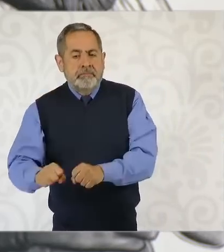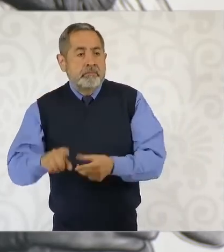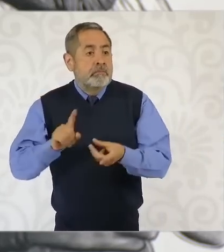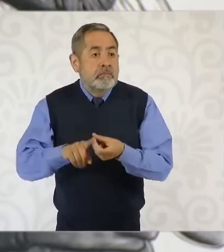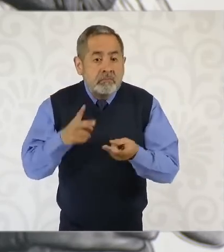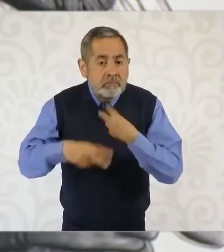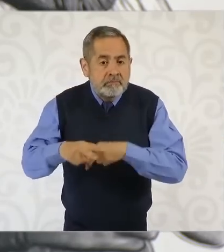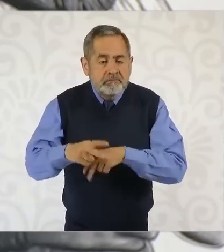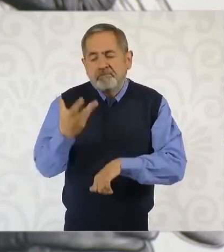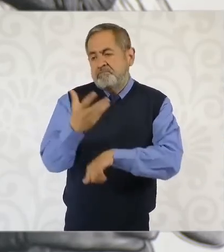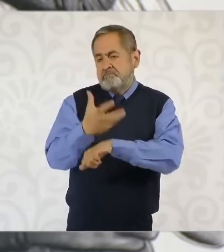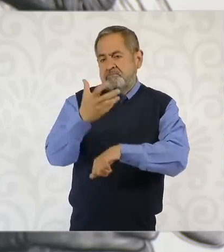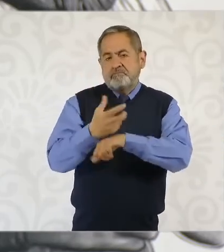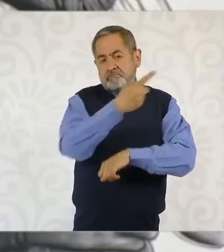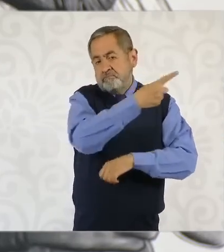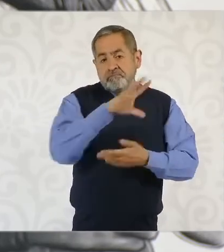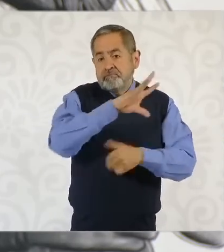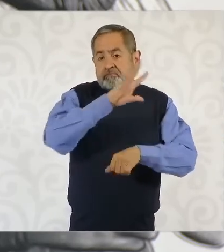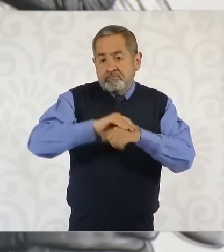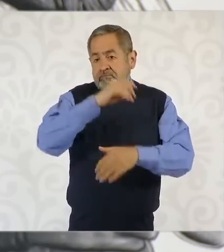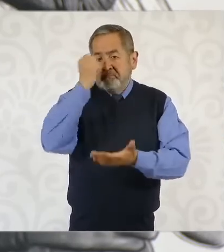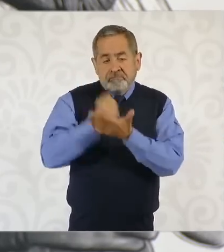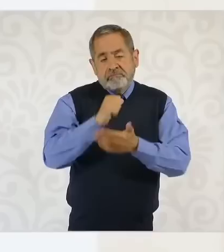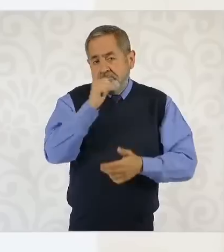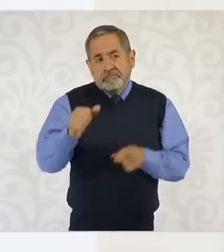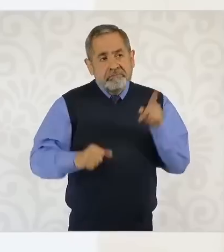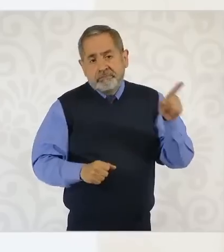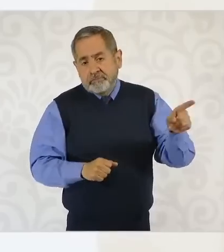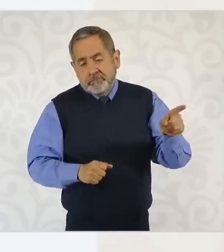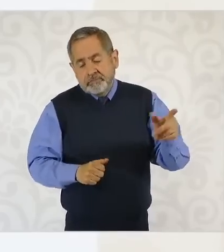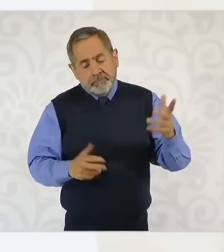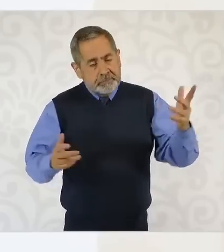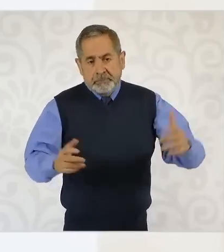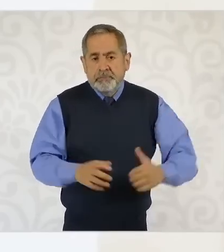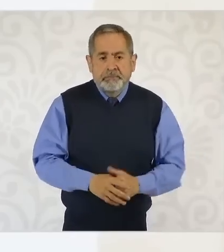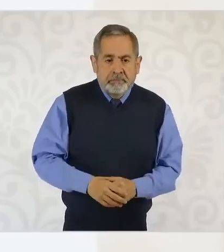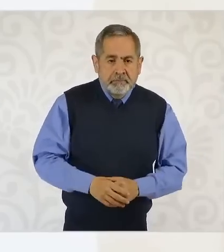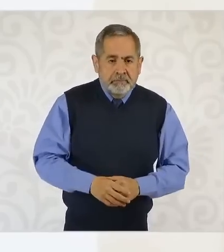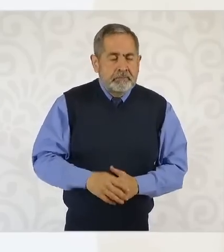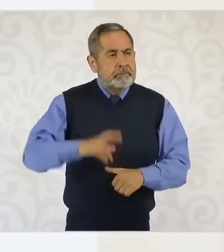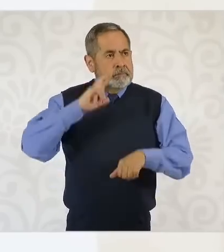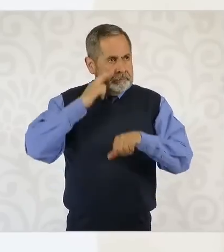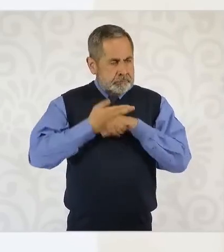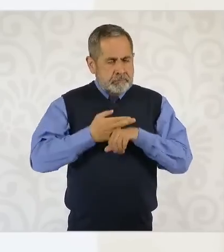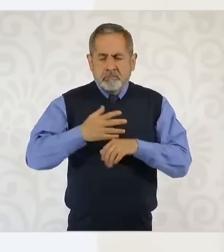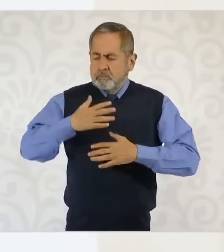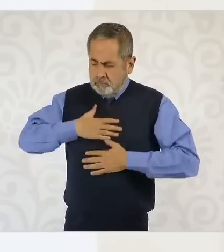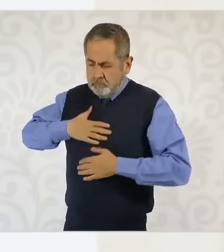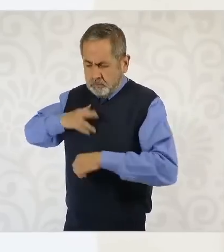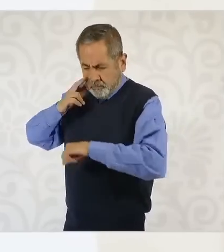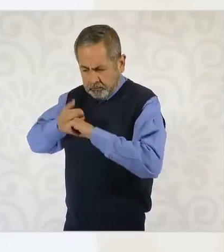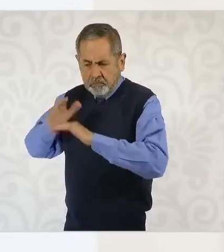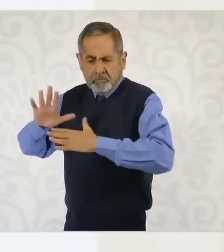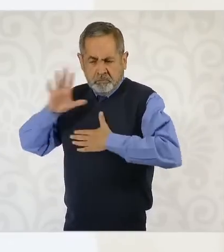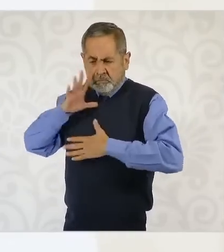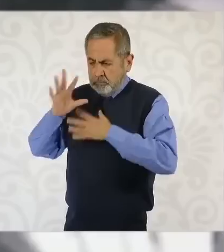ilegalmente de los Estados Unidos es tiempo de que asumamos cada país nuestro compromiso en